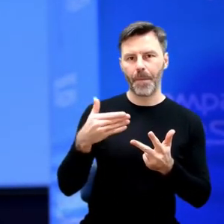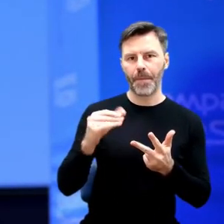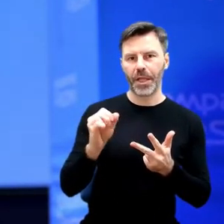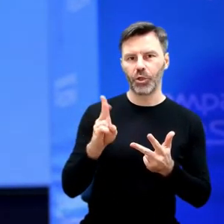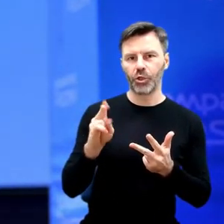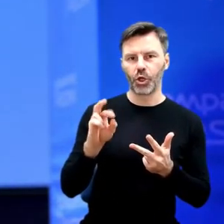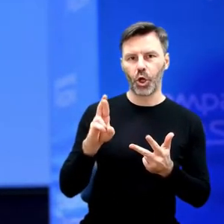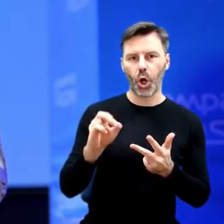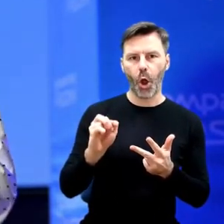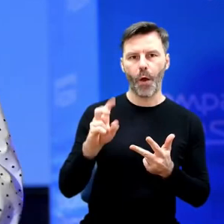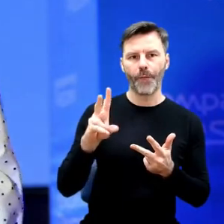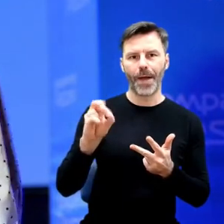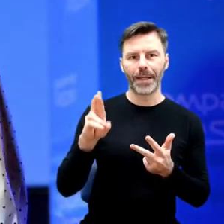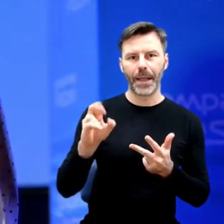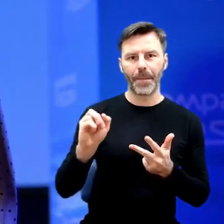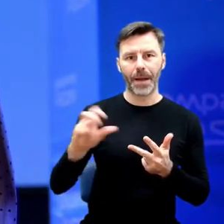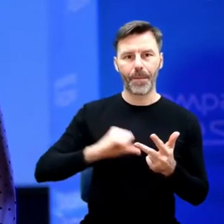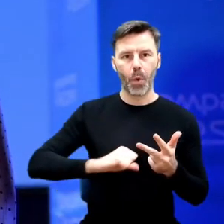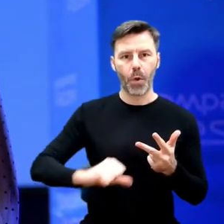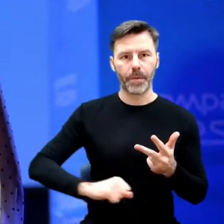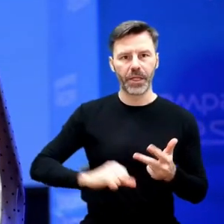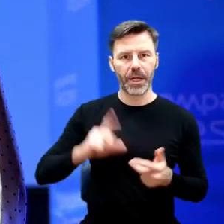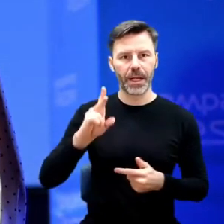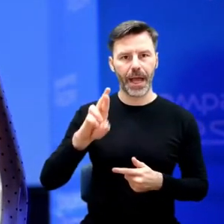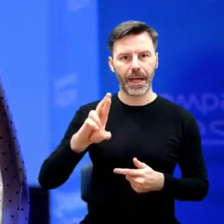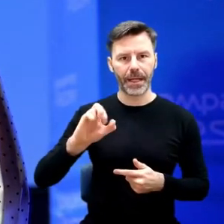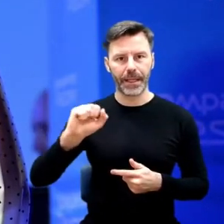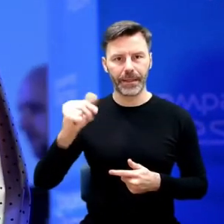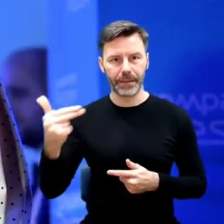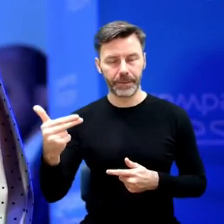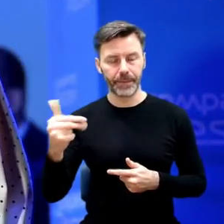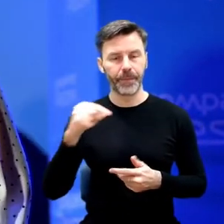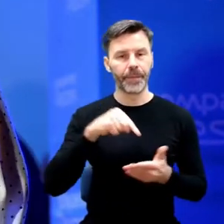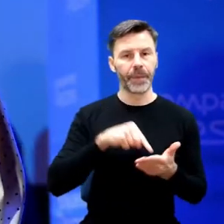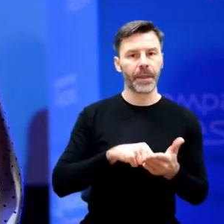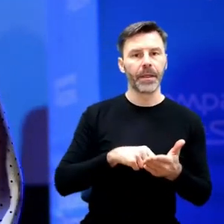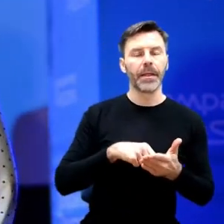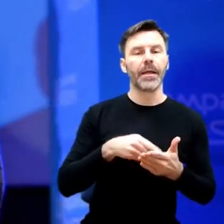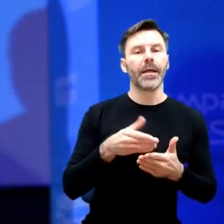i Pani dr Renata Knap, prezes zarządu SIM Stalowa Wola,